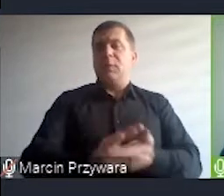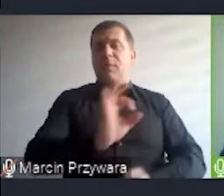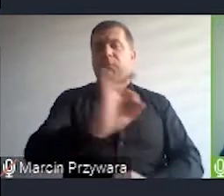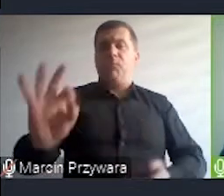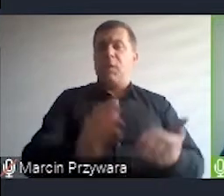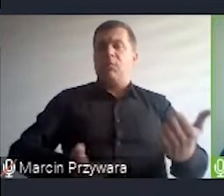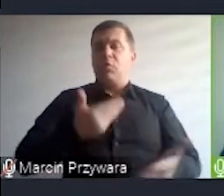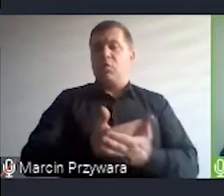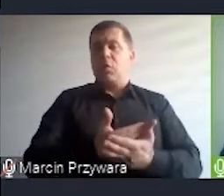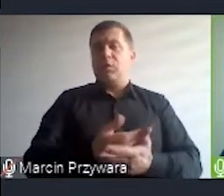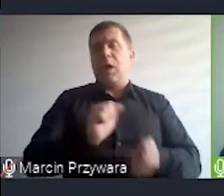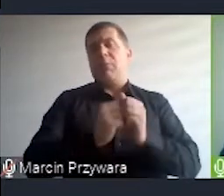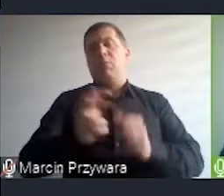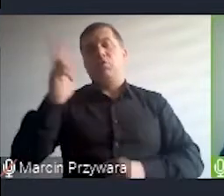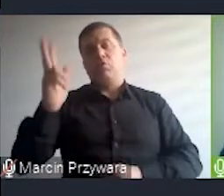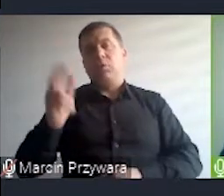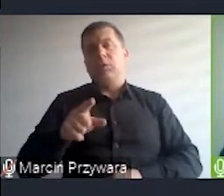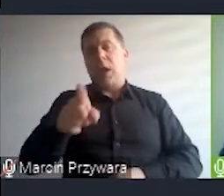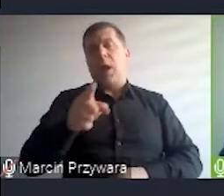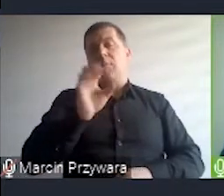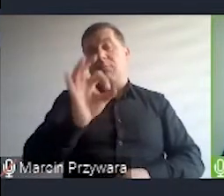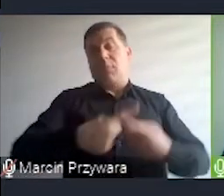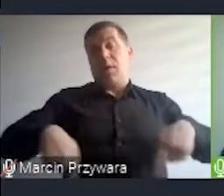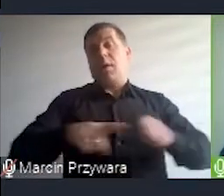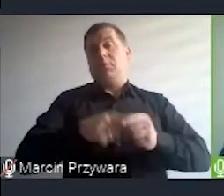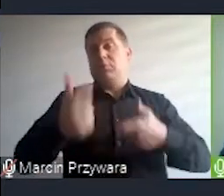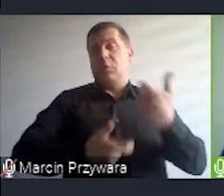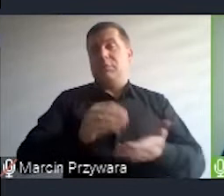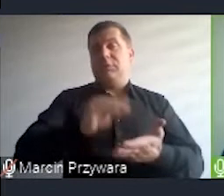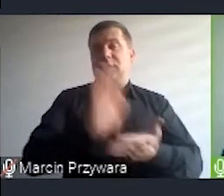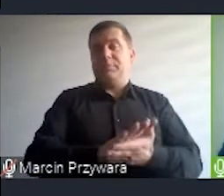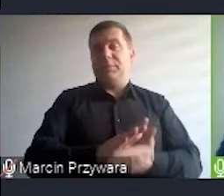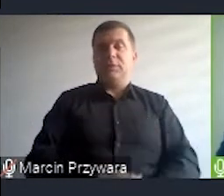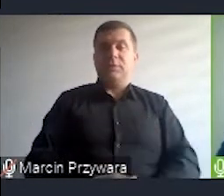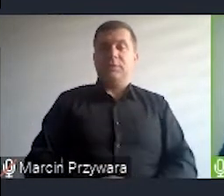a być może ktoś wam wpisał, ale wam przyszło realizować zapis.